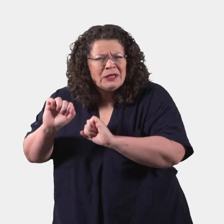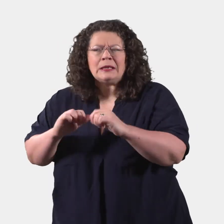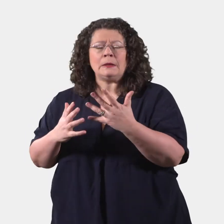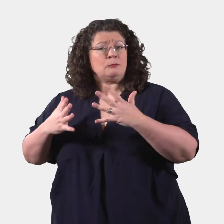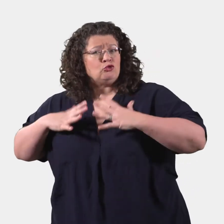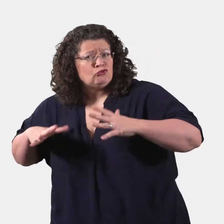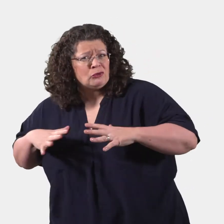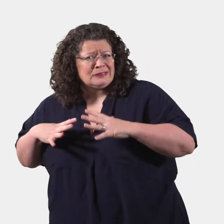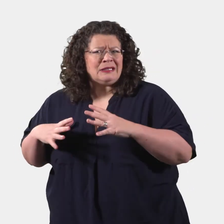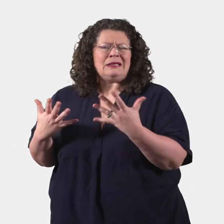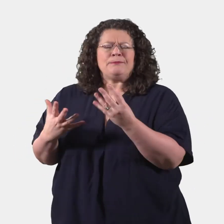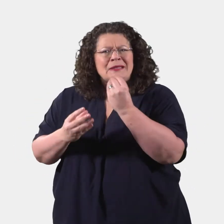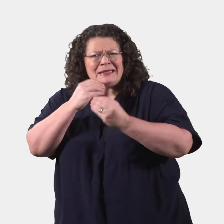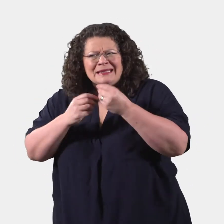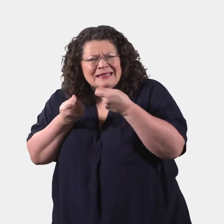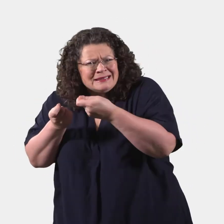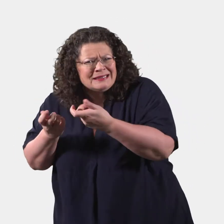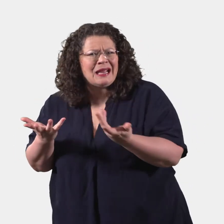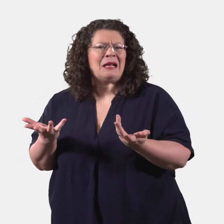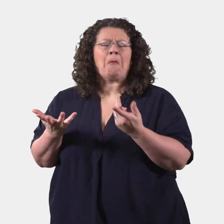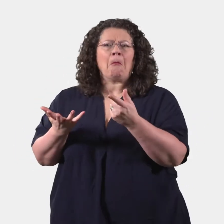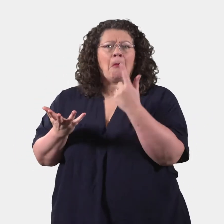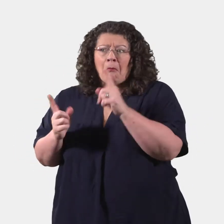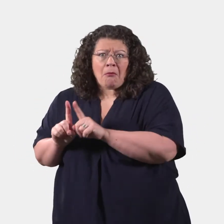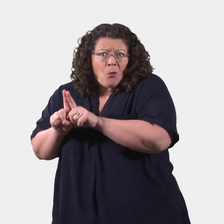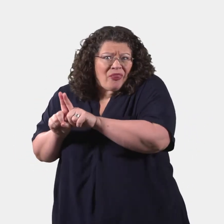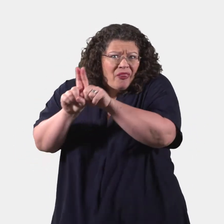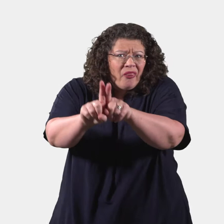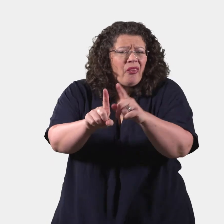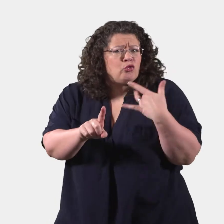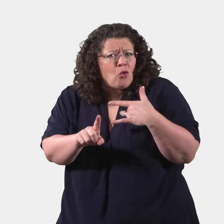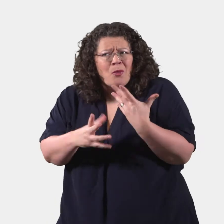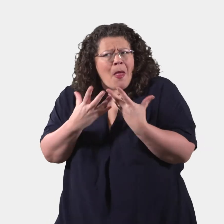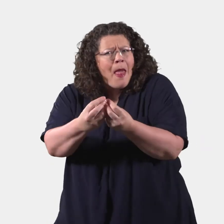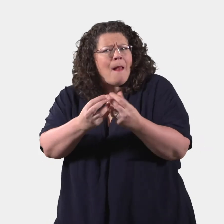fel ymolchi, gwisgo amdano, bwyta, mynd i’r tŷ bach a’i ddefnyddio